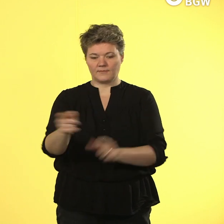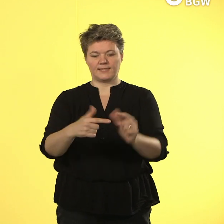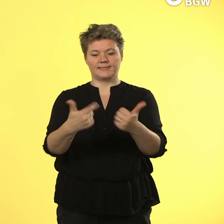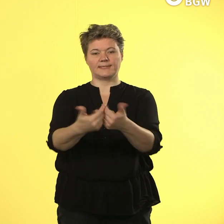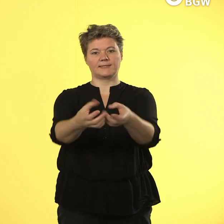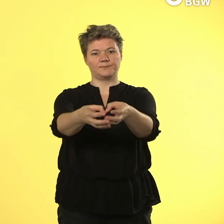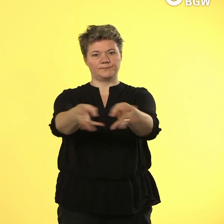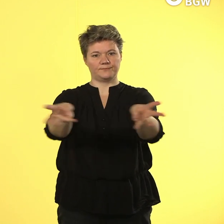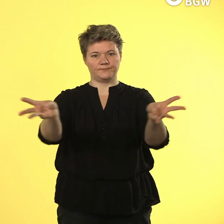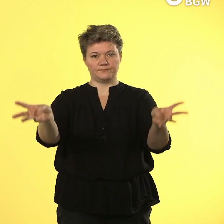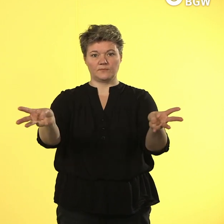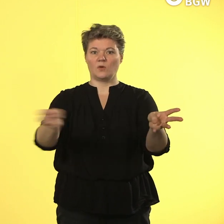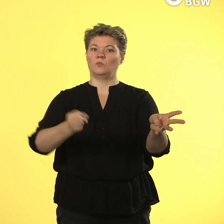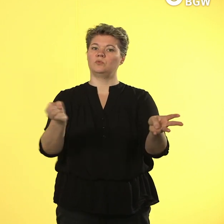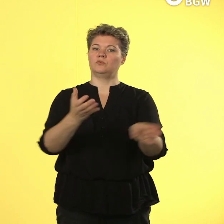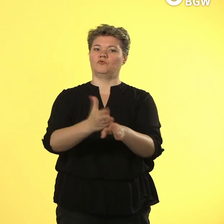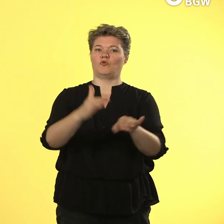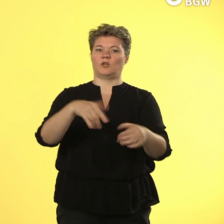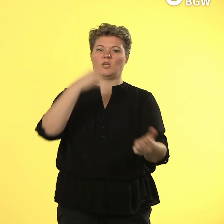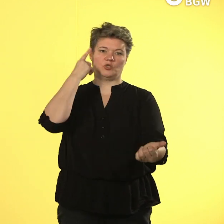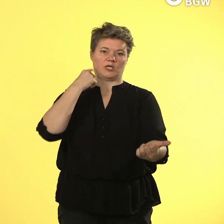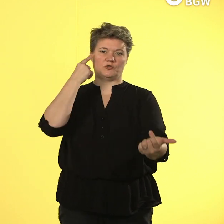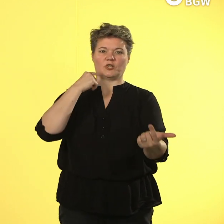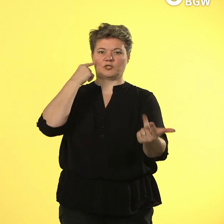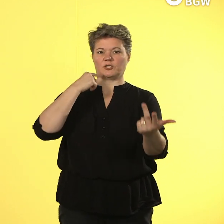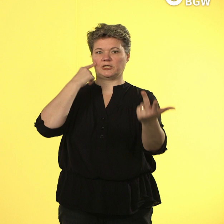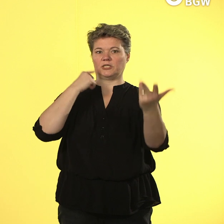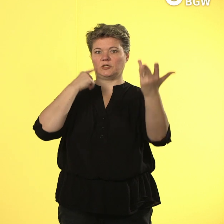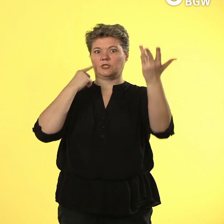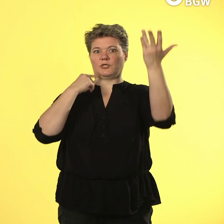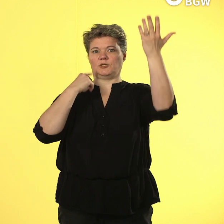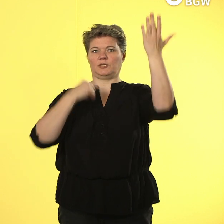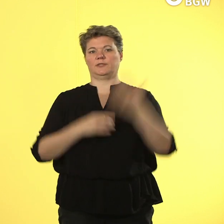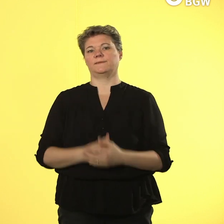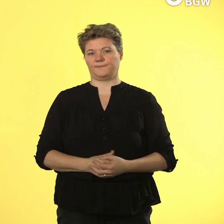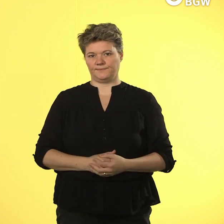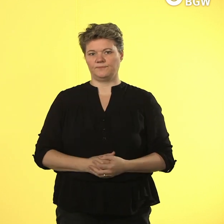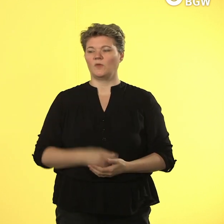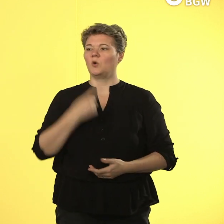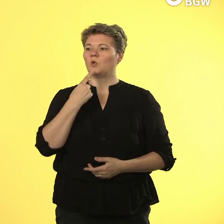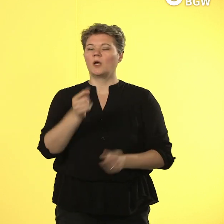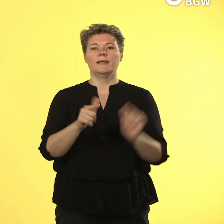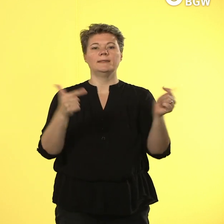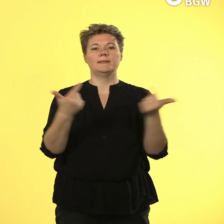D. h., Sie sind ein Team. Ich nenne Sie mal 17A. Sie sind die Wohngemeinschaft irgendeiner großen Einrichtung.